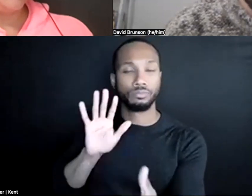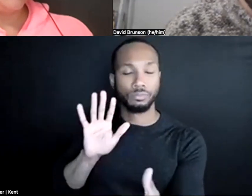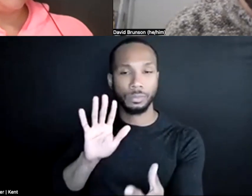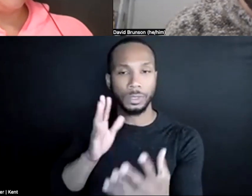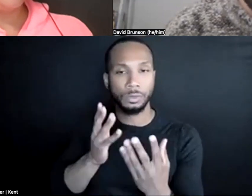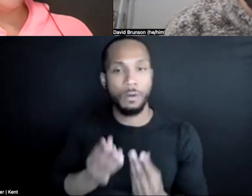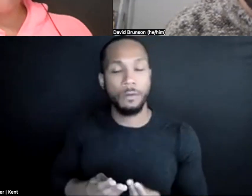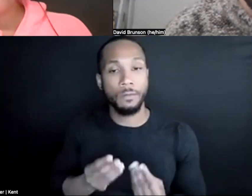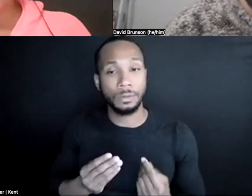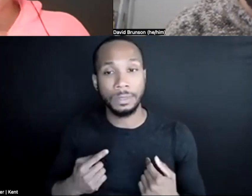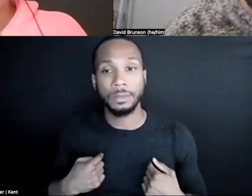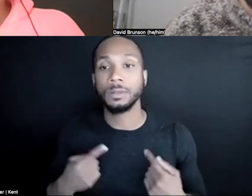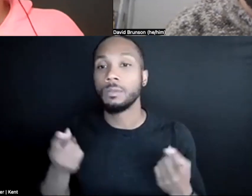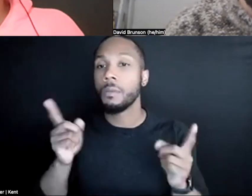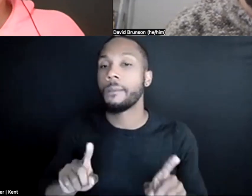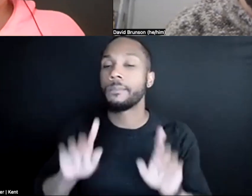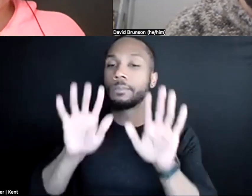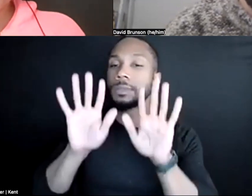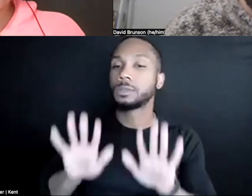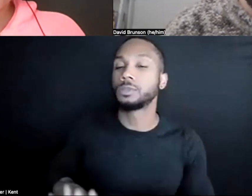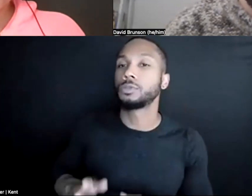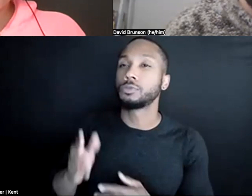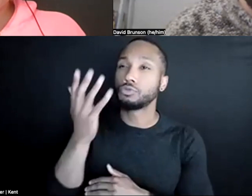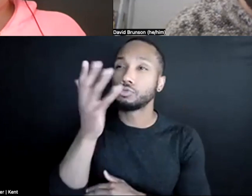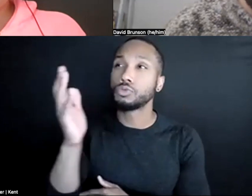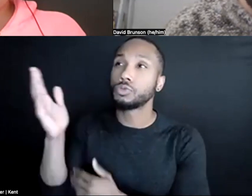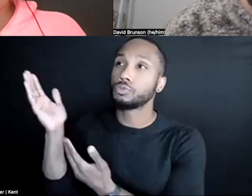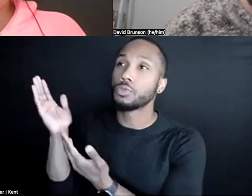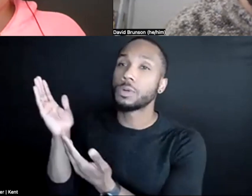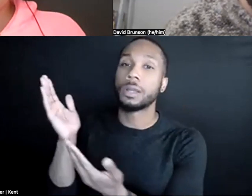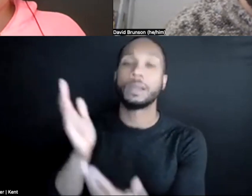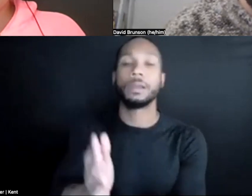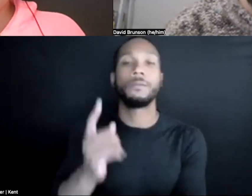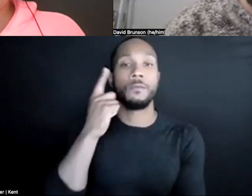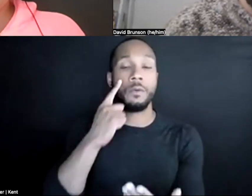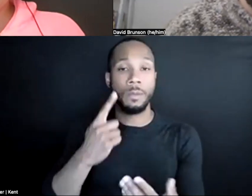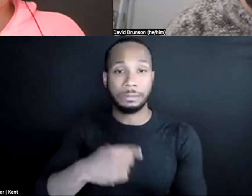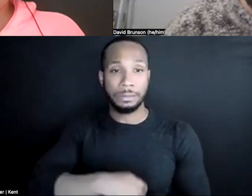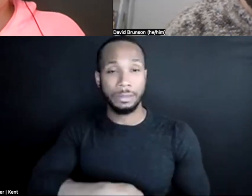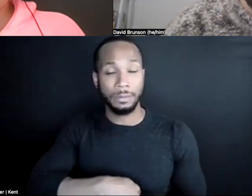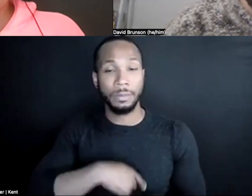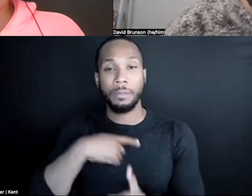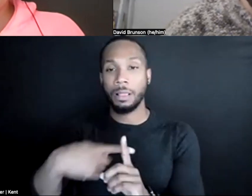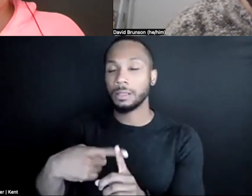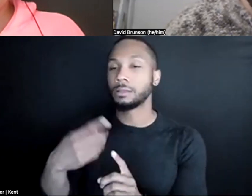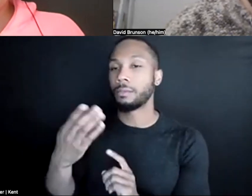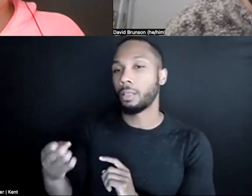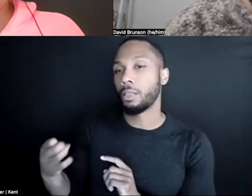On Sundays You come bearing birch trees for my womb and a blue clover that runs down to my feet